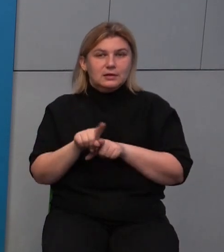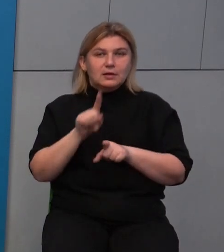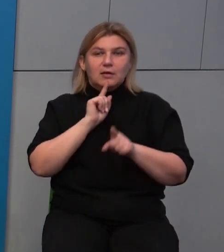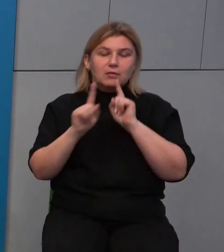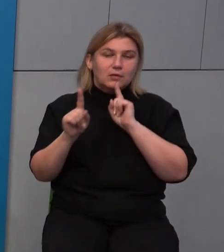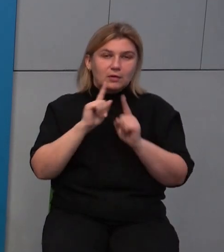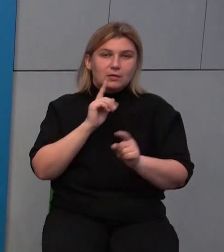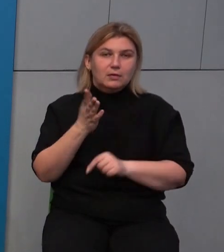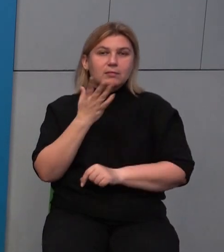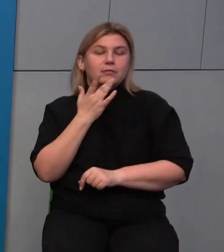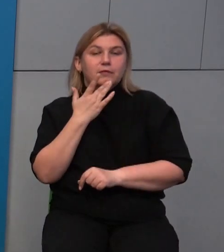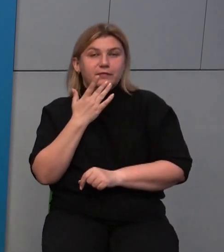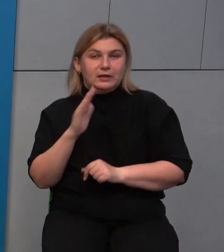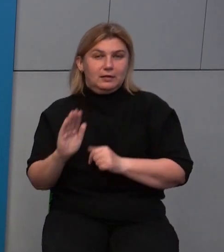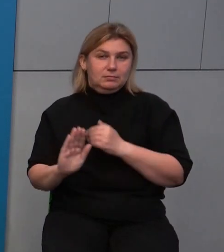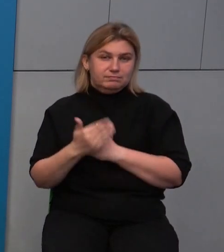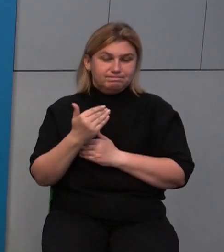i mówienia, jak się okazuje.